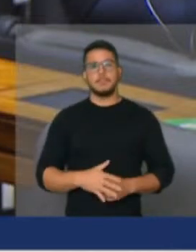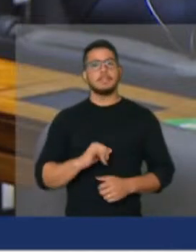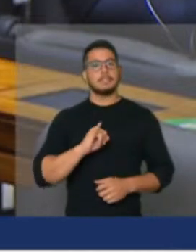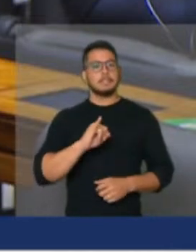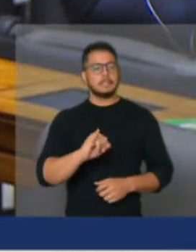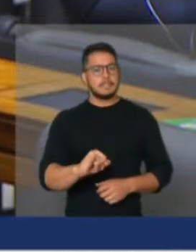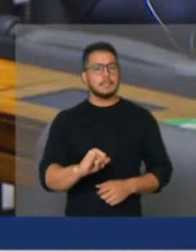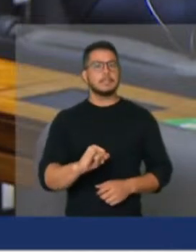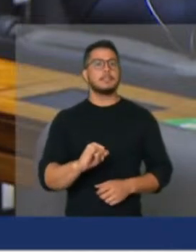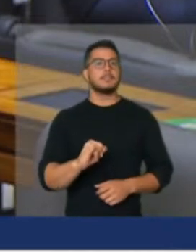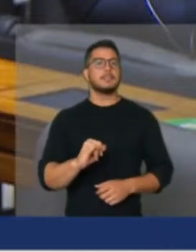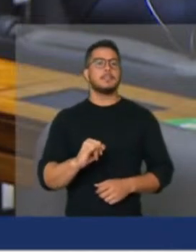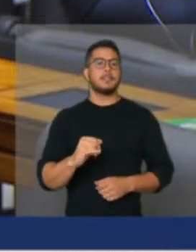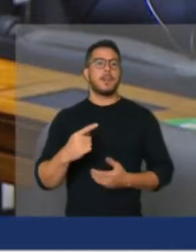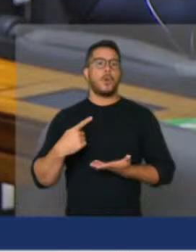DE MUITO MAIS TEMAS, ESCLARECENDO MUITO MAIS A